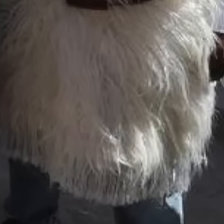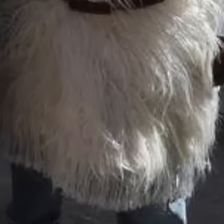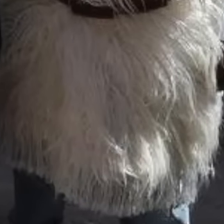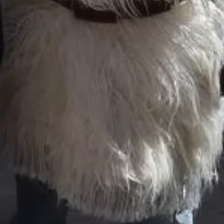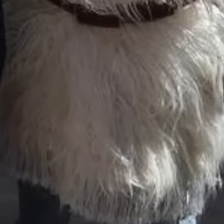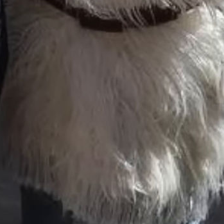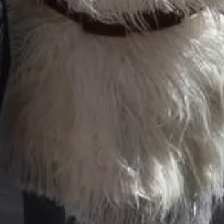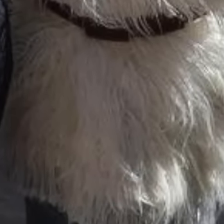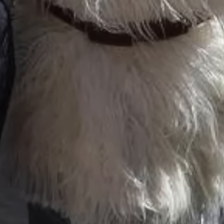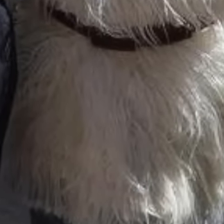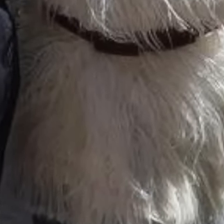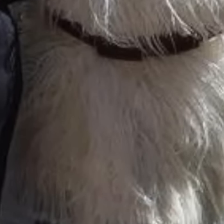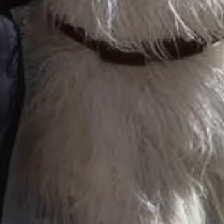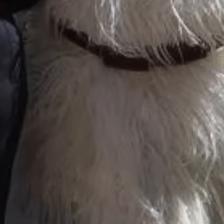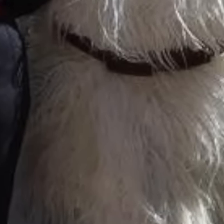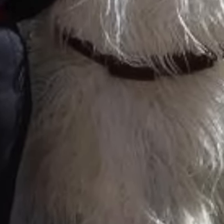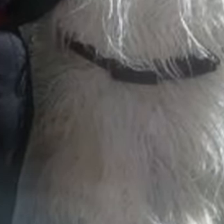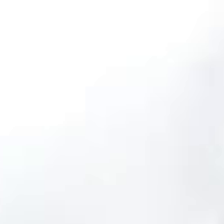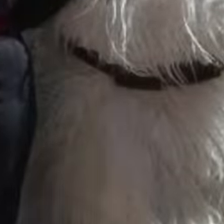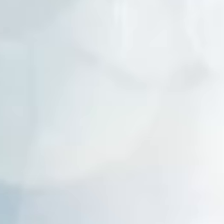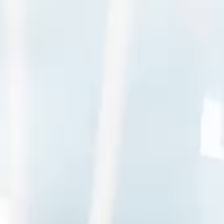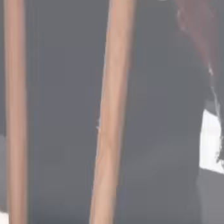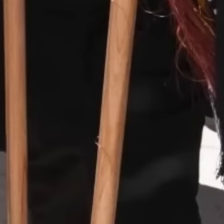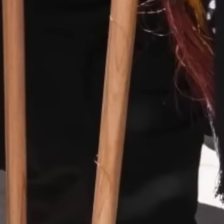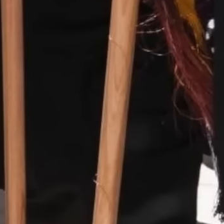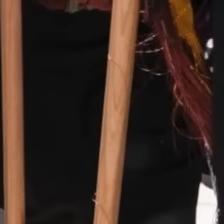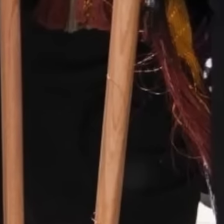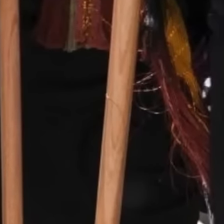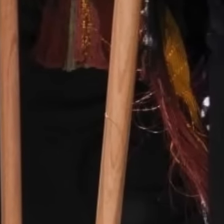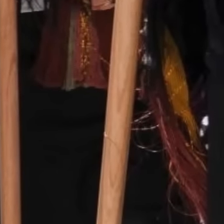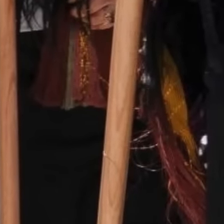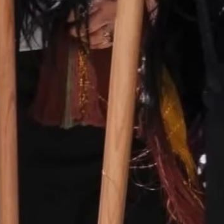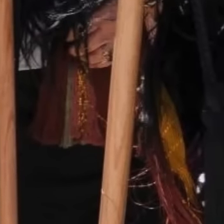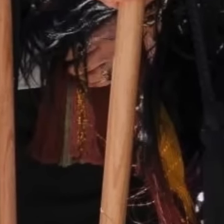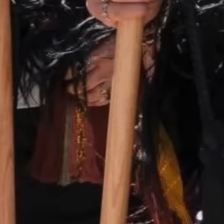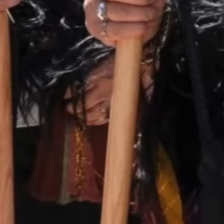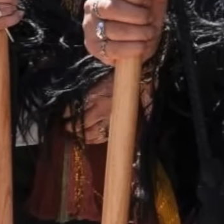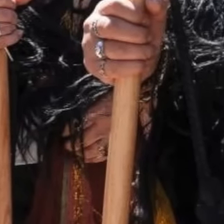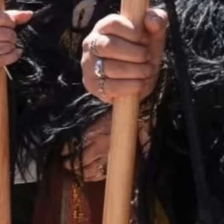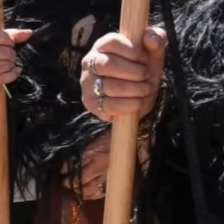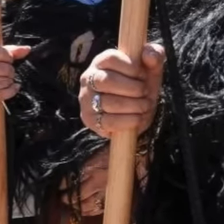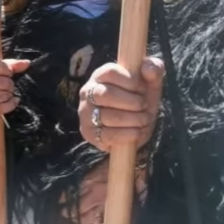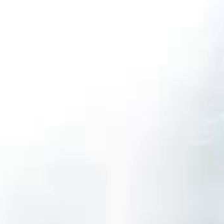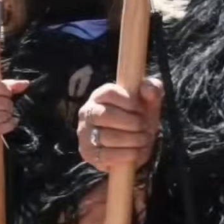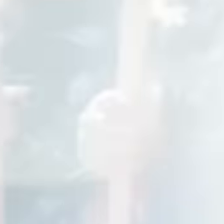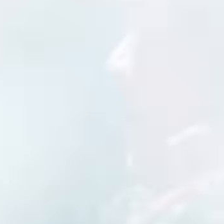justicia que escucha, una justicia que reconoce, una justicia que incluye. La llamada justicia